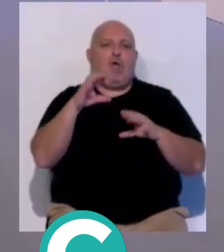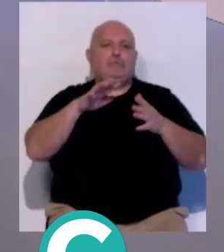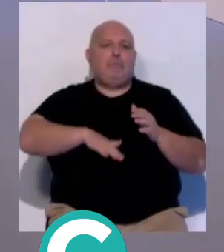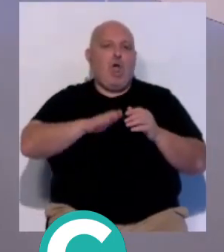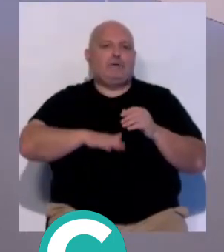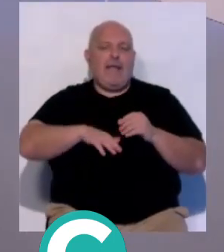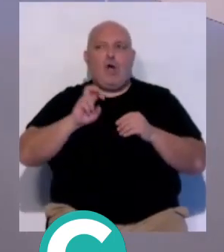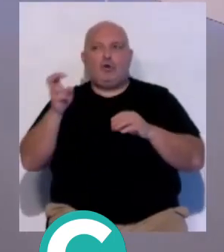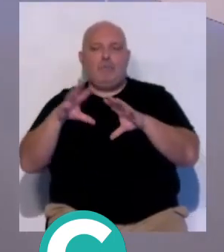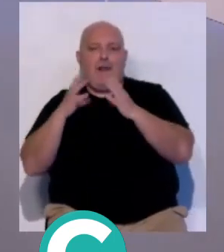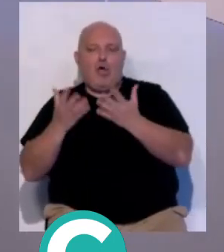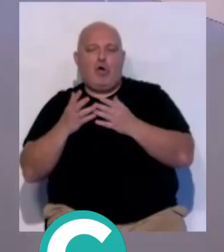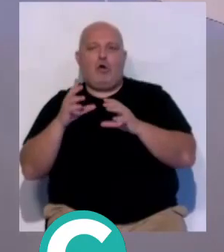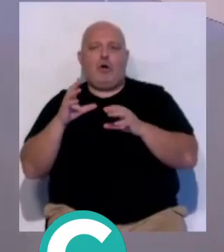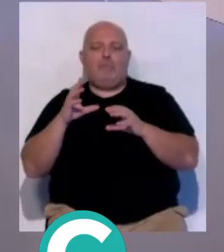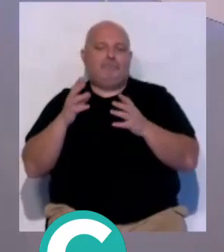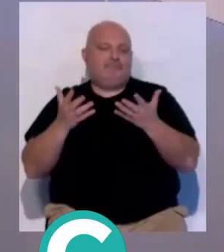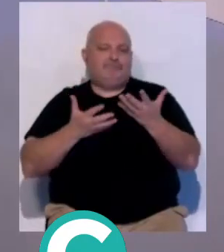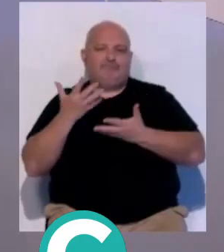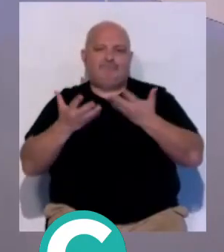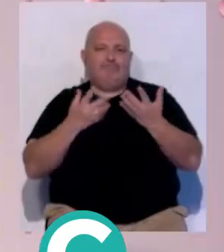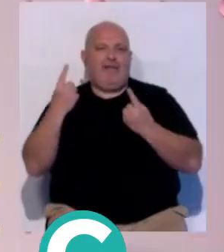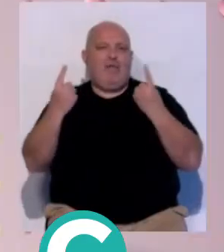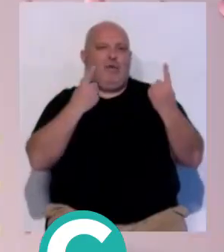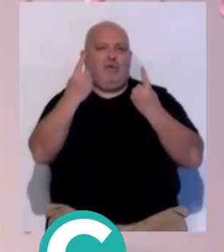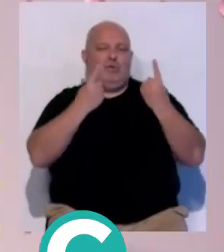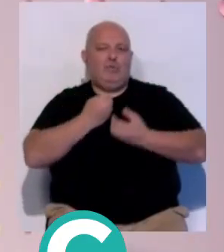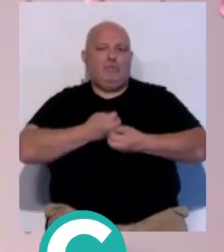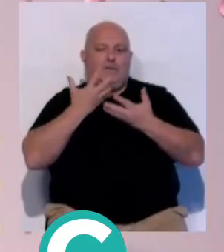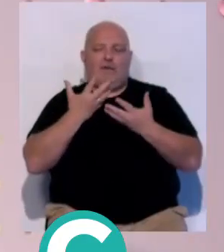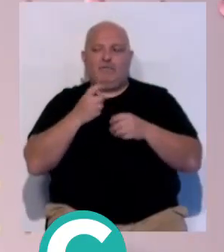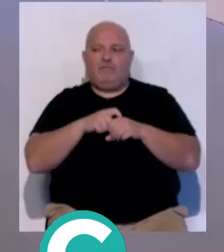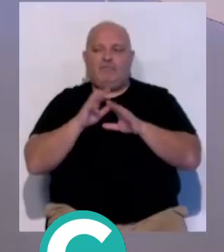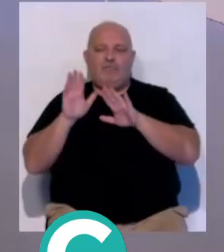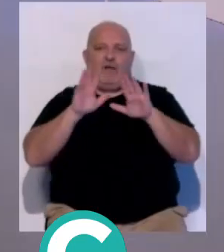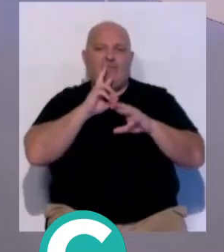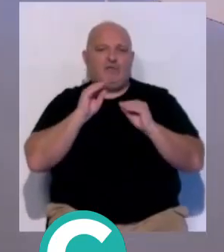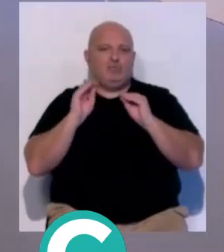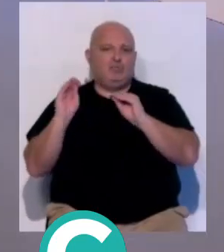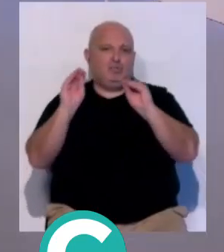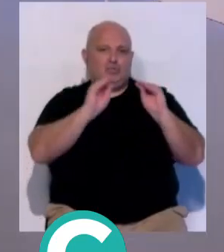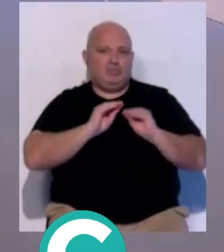cuero otro dice la redonda O sea que cada uno tiene su su forma de hablar y luego está y lo